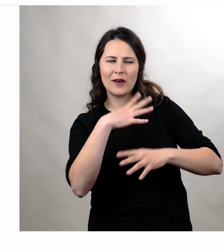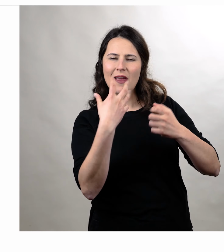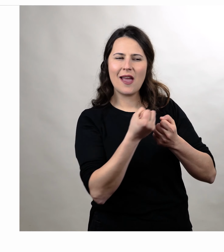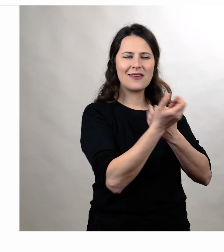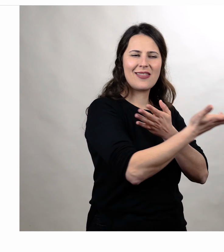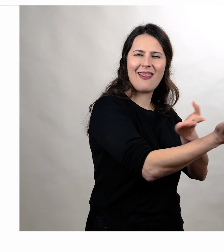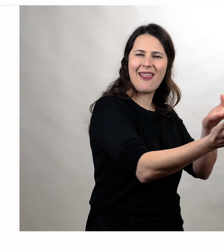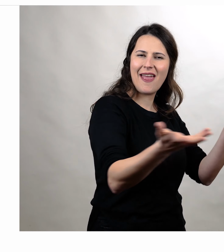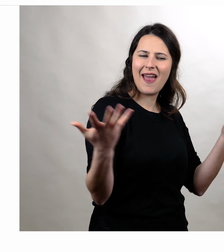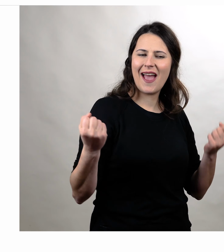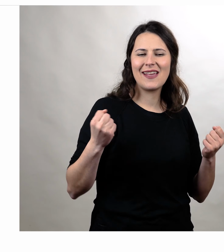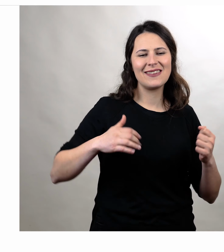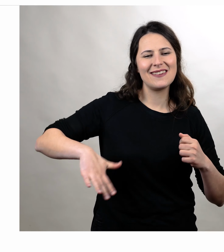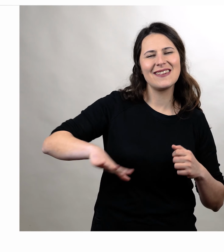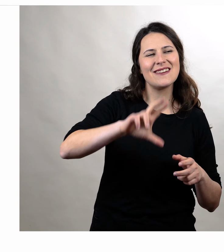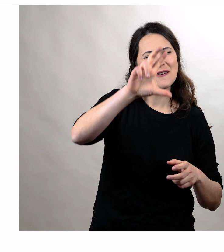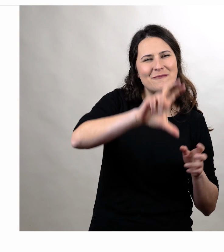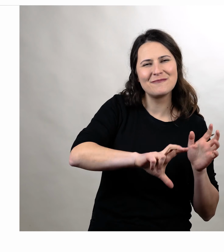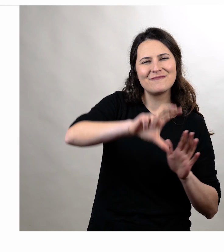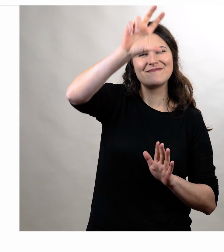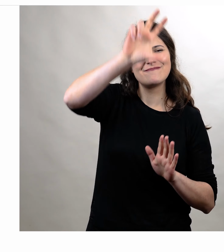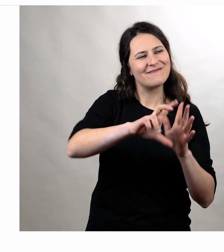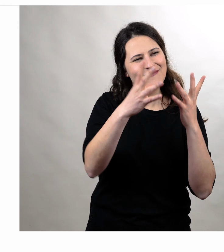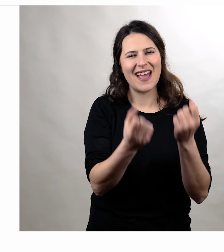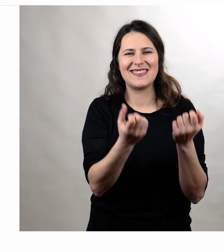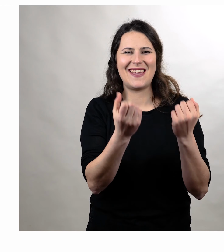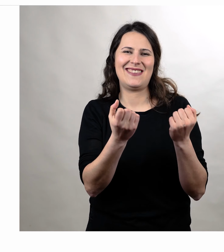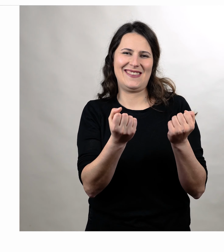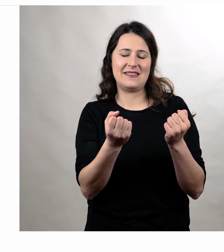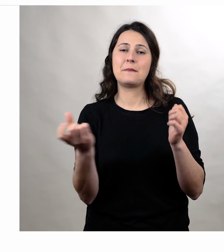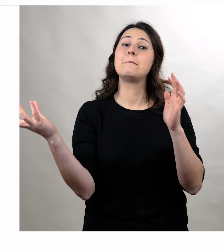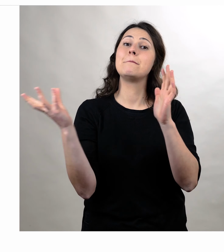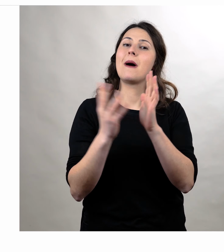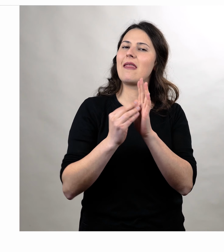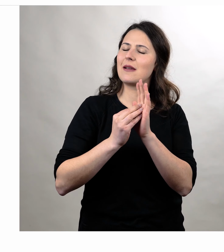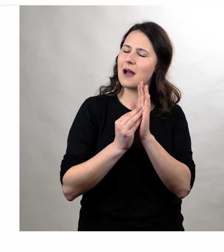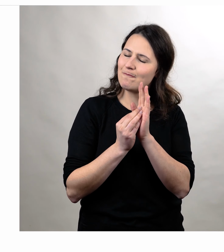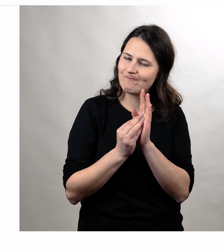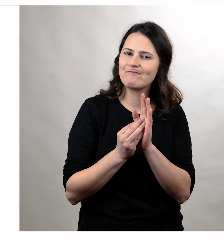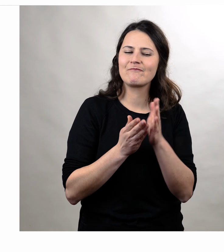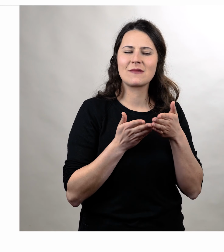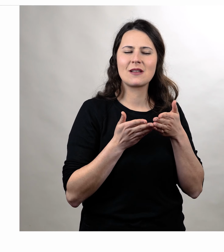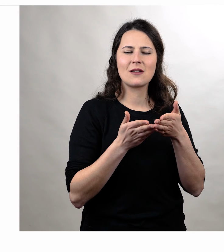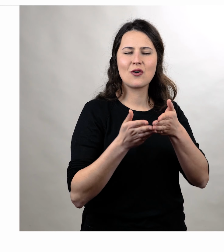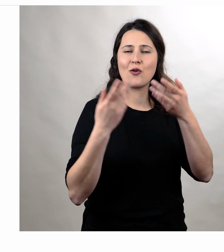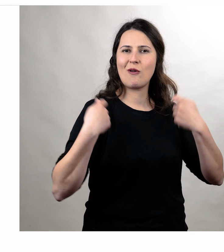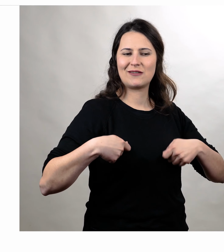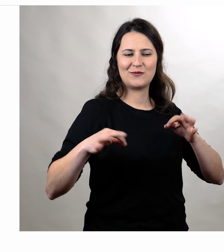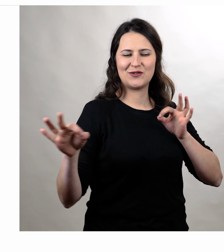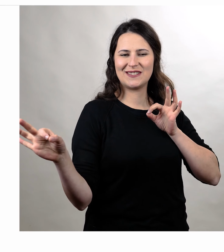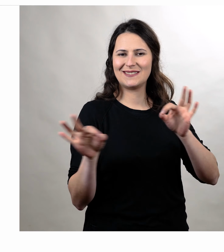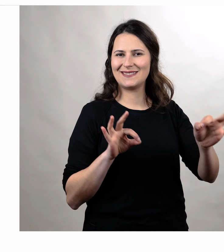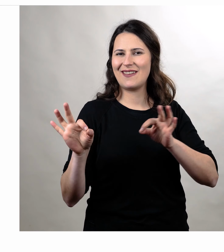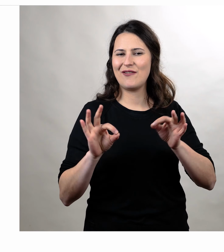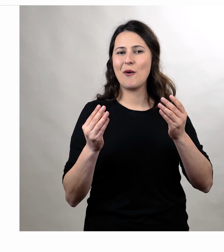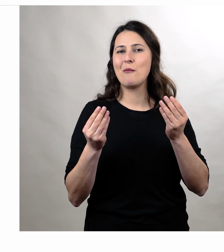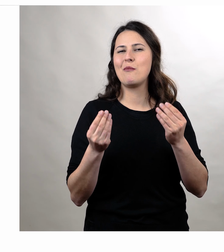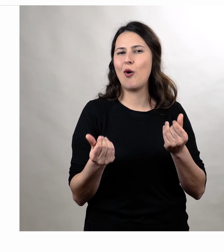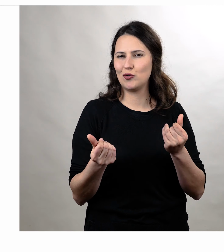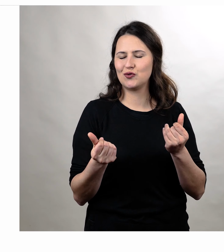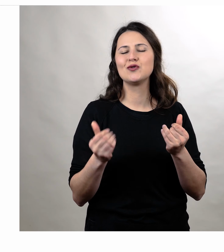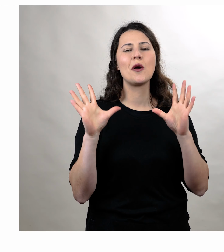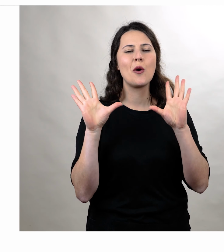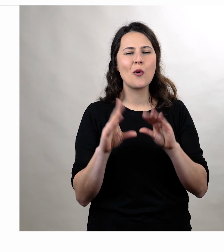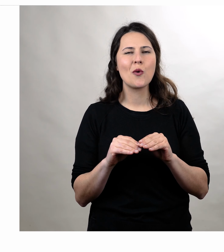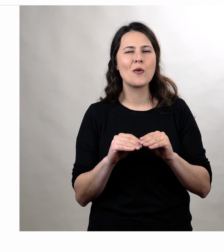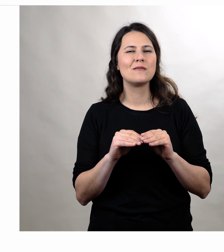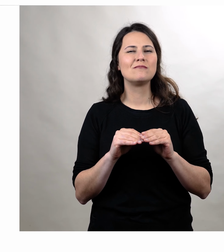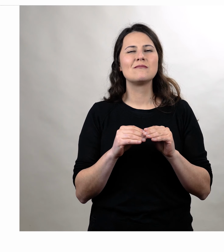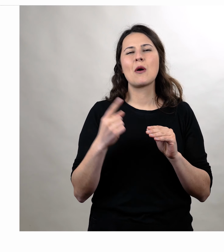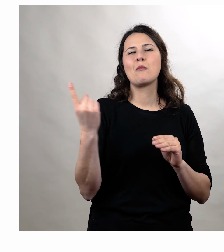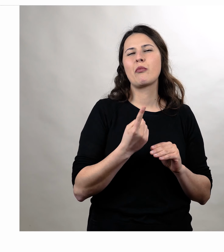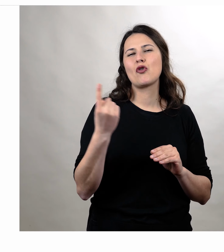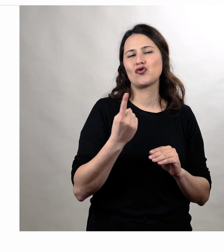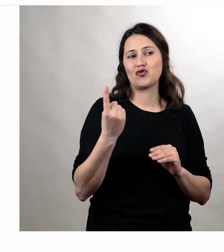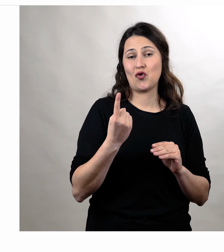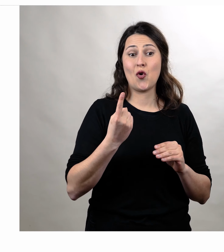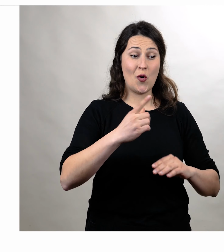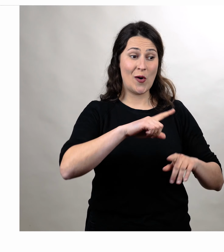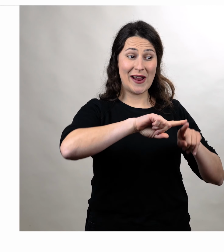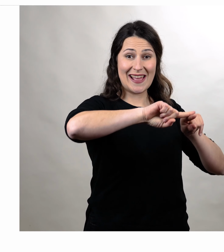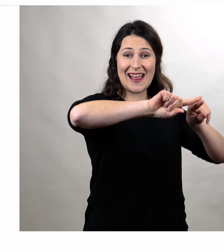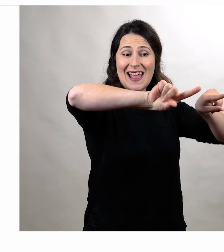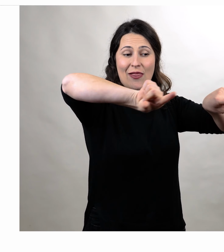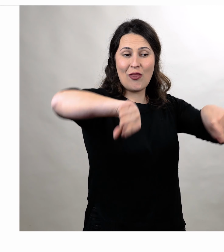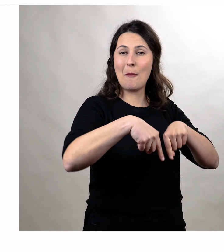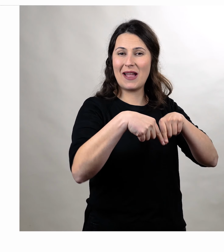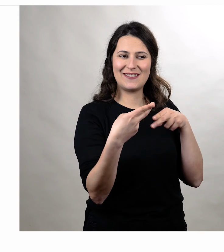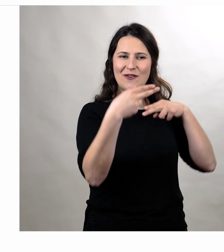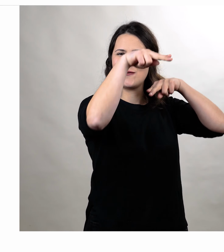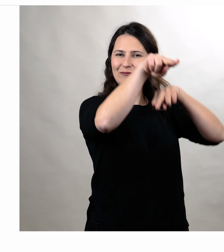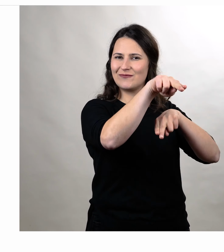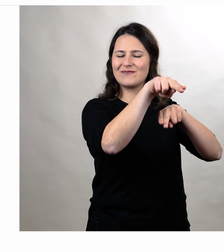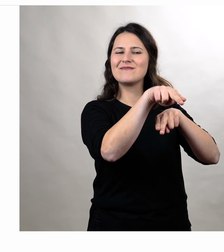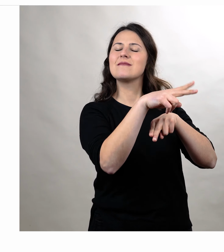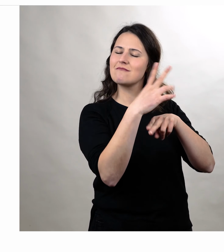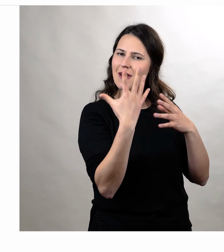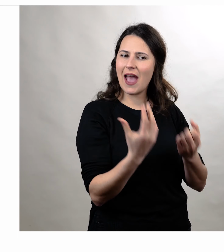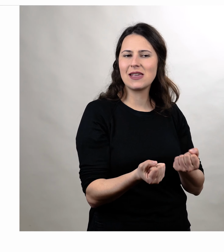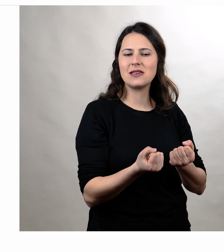Για παράδειγμα σχεδίασαν κρουαζιερόπλοια κατά τέτοιο τρόπο, ώστε τα δύο τρίτα των καμπινών με θέα στον ωκεανό να έχουν και μπαλκόνια.